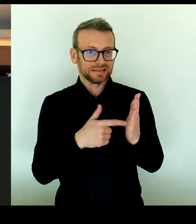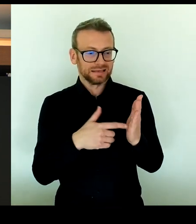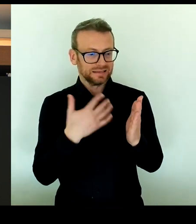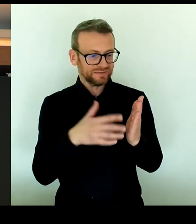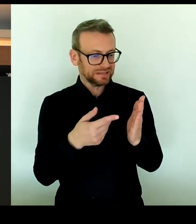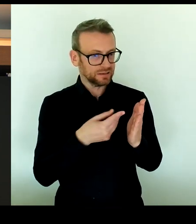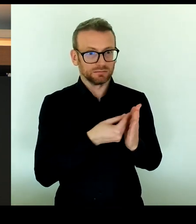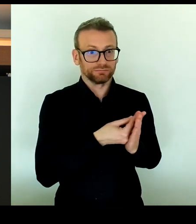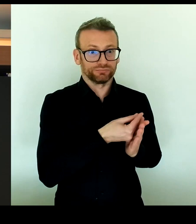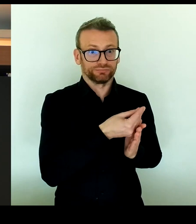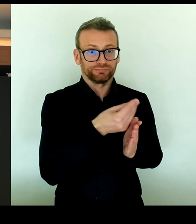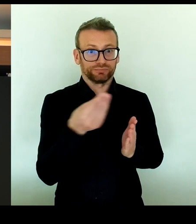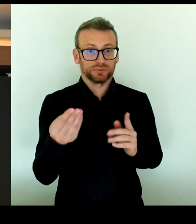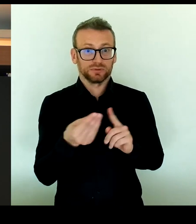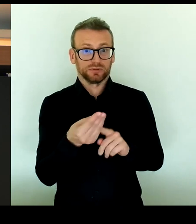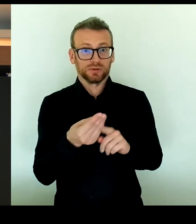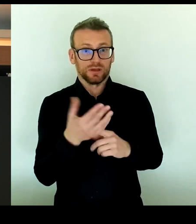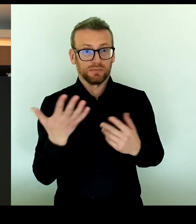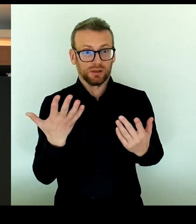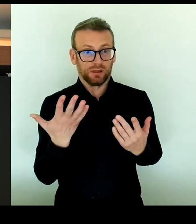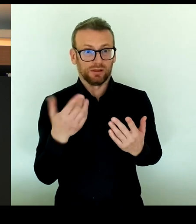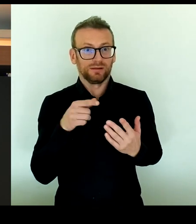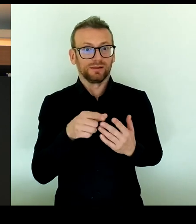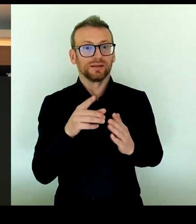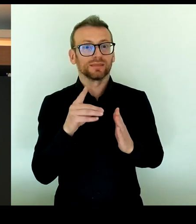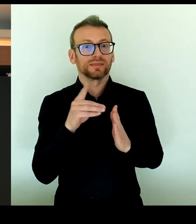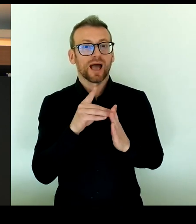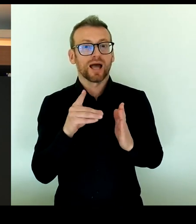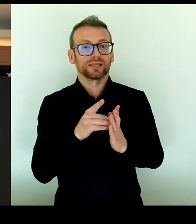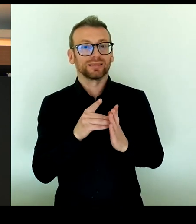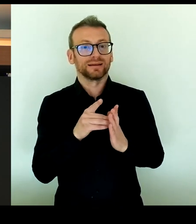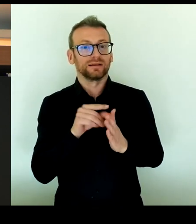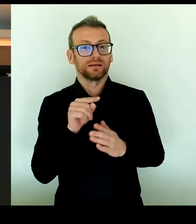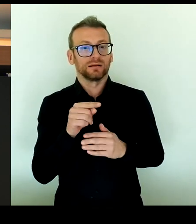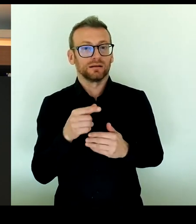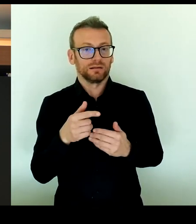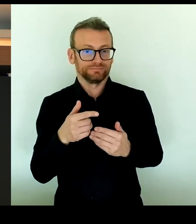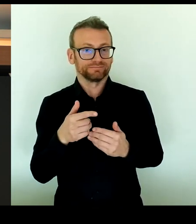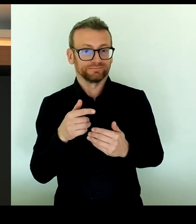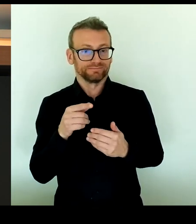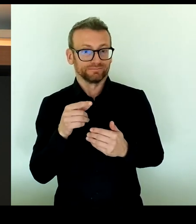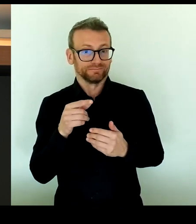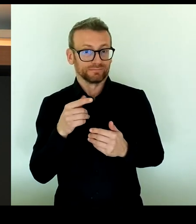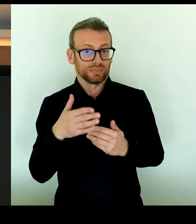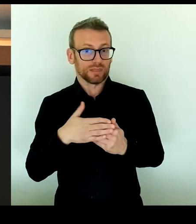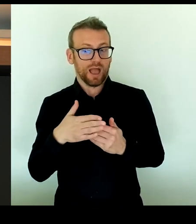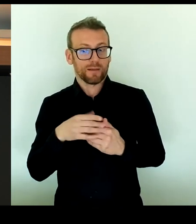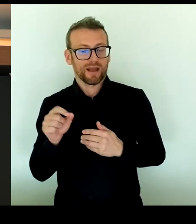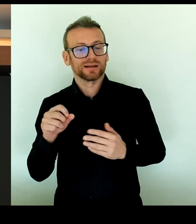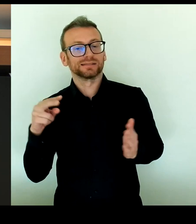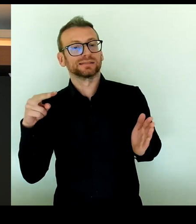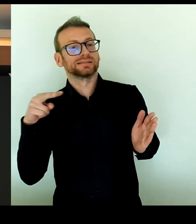Verfügung gestellt hat. Geändert hat sich aber im Alltag wenig. Die Gastronomen, die durch die Pandemie und deren Bekämpfung sehr